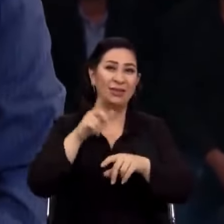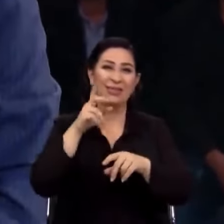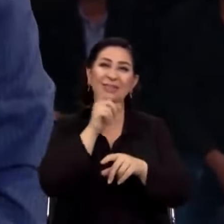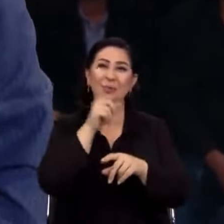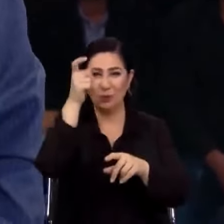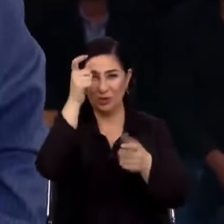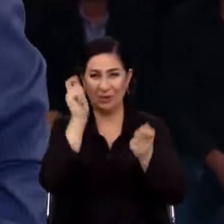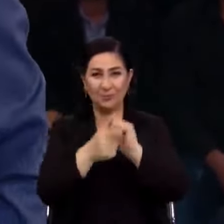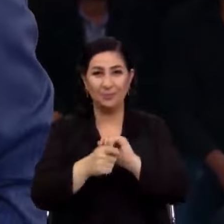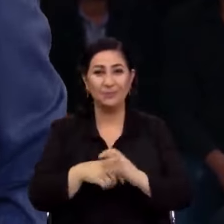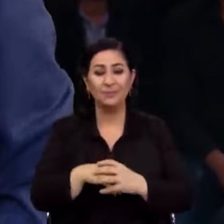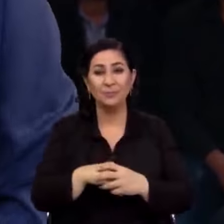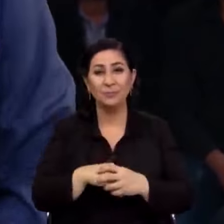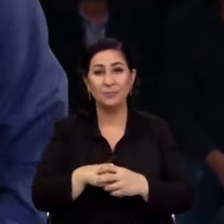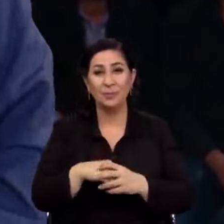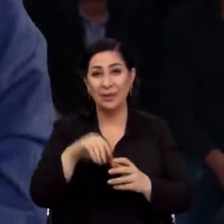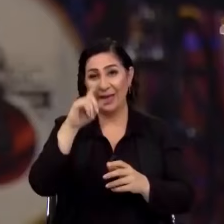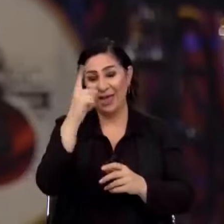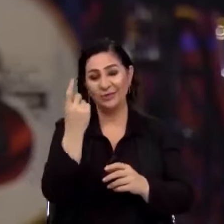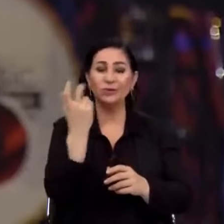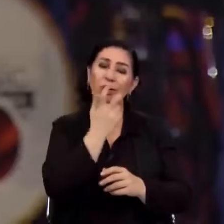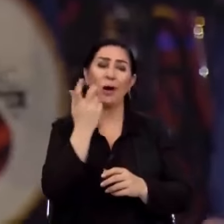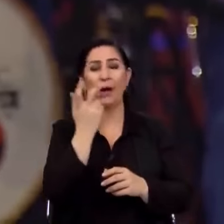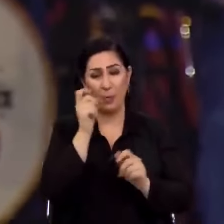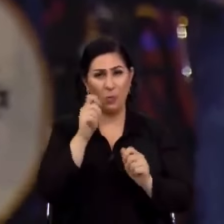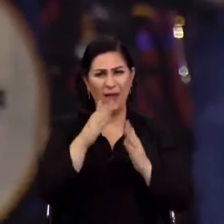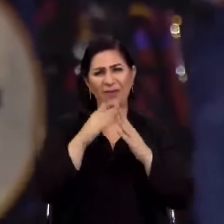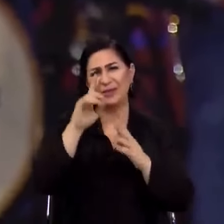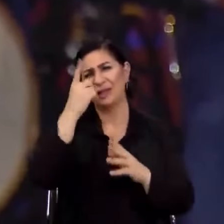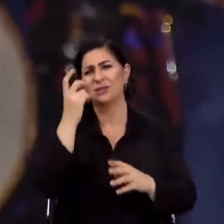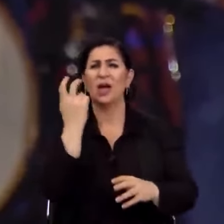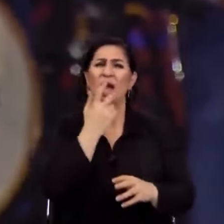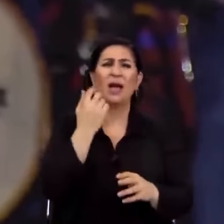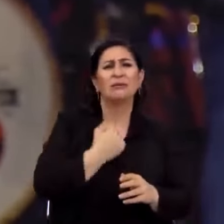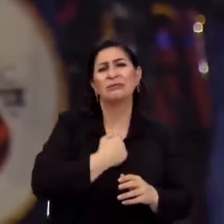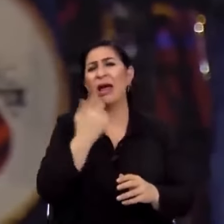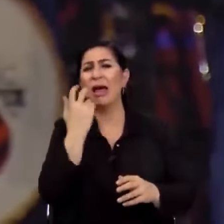e yalnız başınıza şarkı söylüyor musunuz deli deli demek lazım yani öyle evde